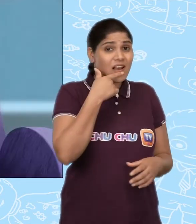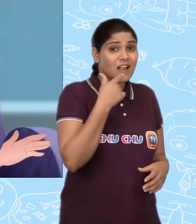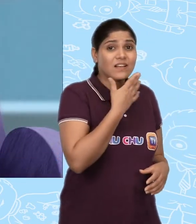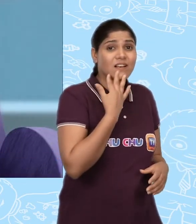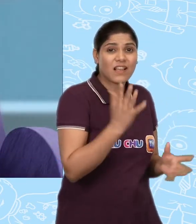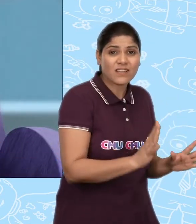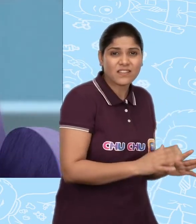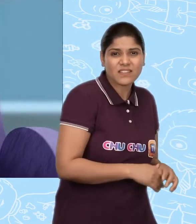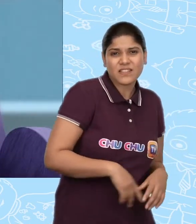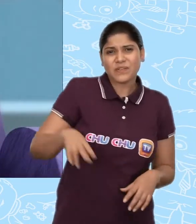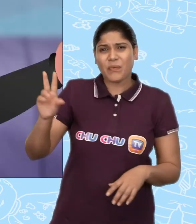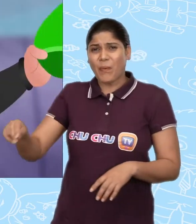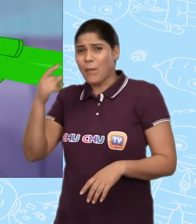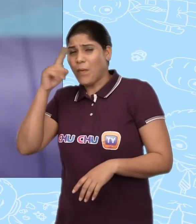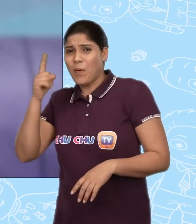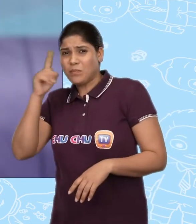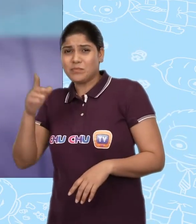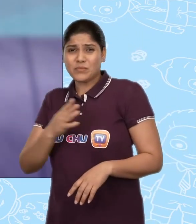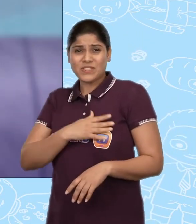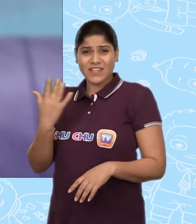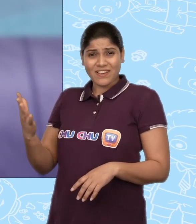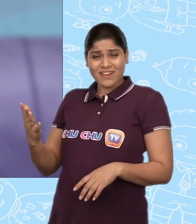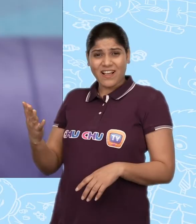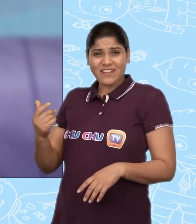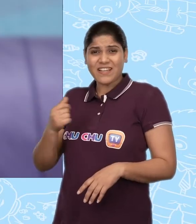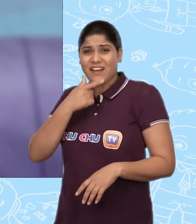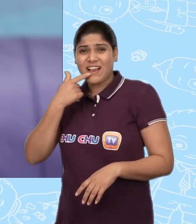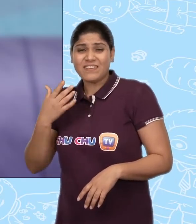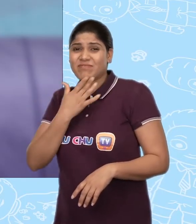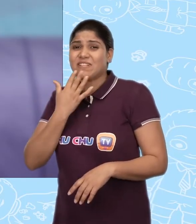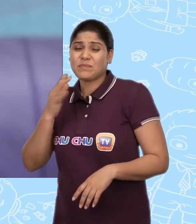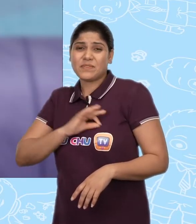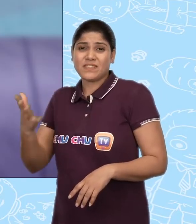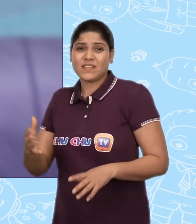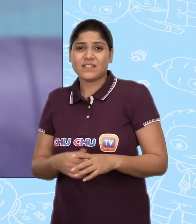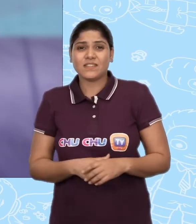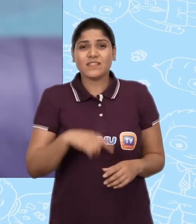या ये लाल रंग? नहीं माँ नहीं! मुझै हरा या लाल रंग पसंद नहीं